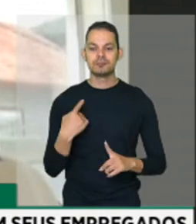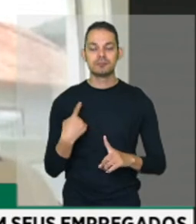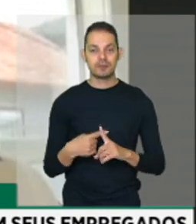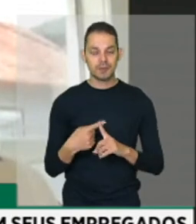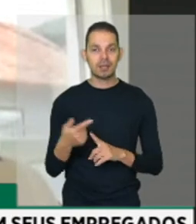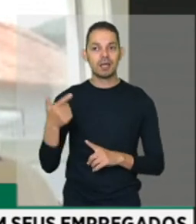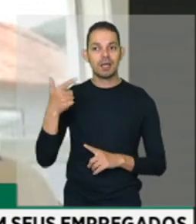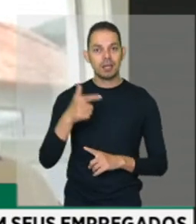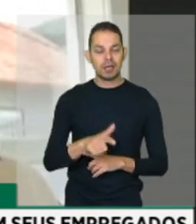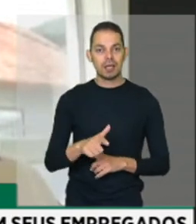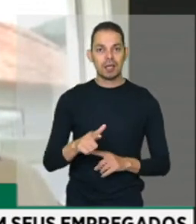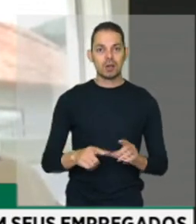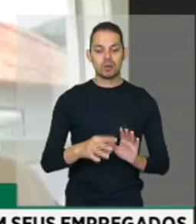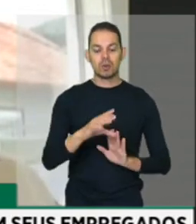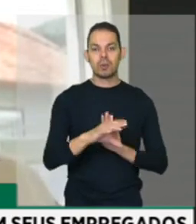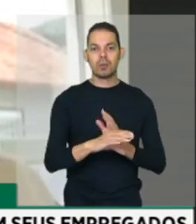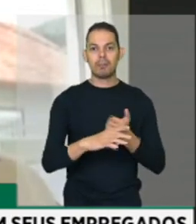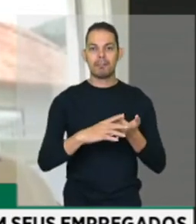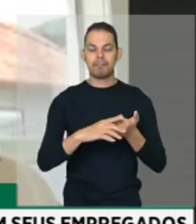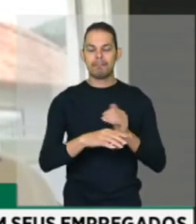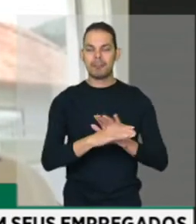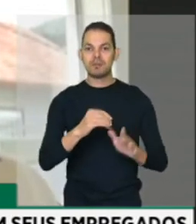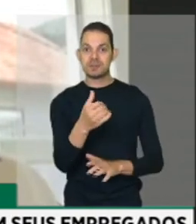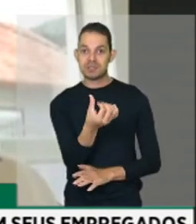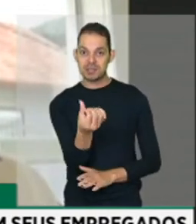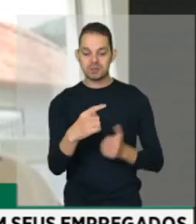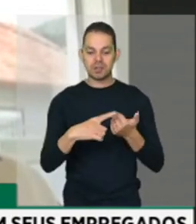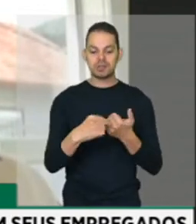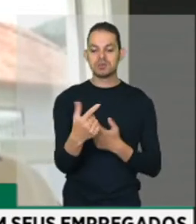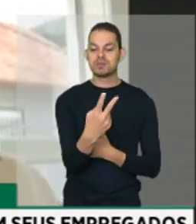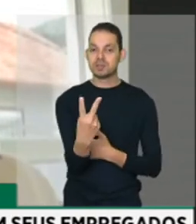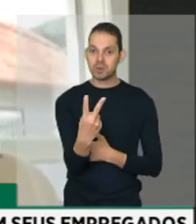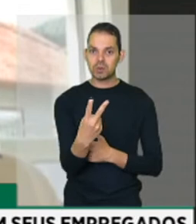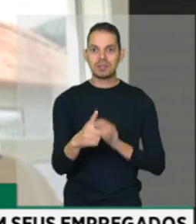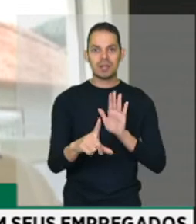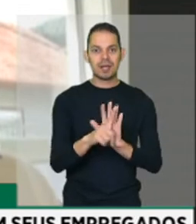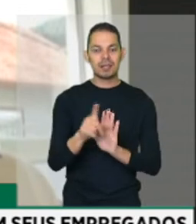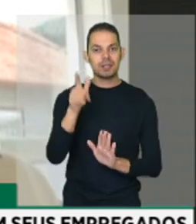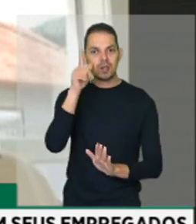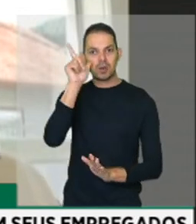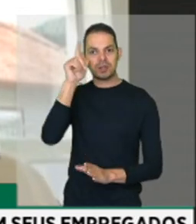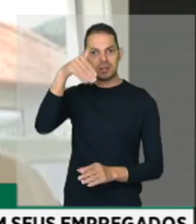VIRTUDE DA LITERALIDADE, REPITO DO PARÁGRAFO SEXTO DO ARTIGO SEGUNDO DA LEI QUE VOTAMOS ONTEM PORQUE SOMENTE